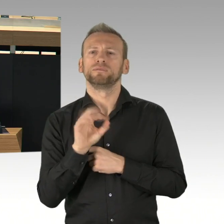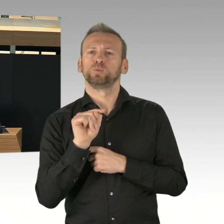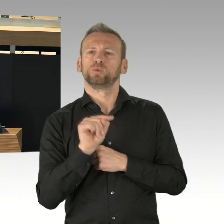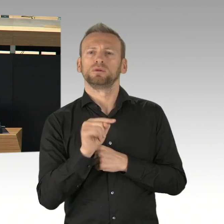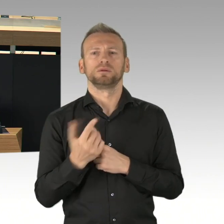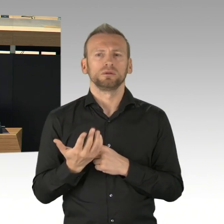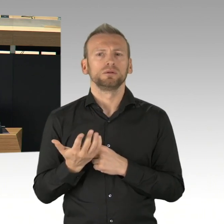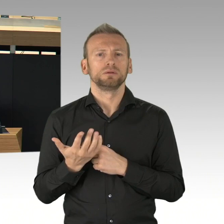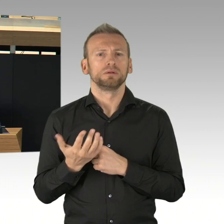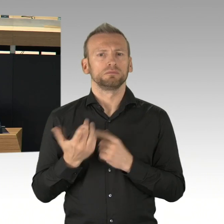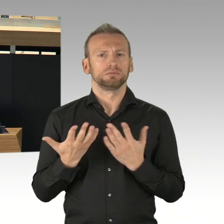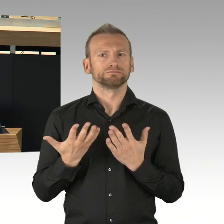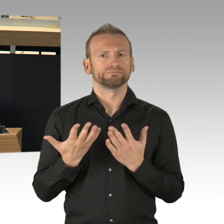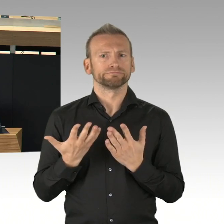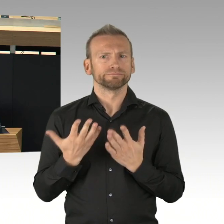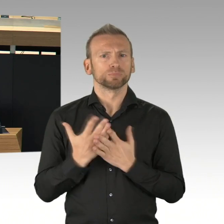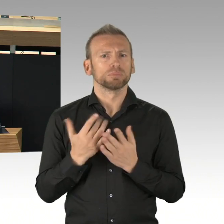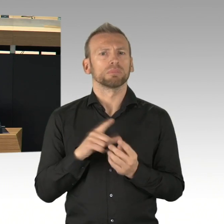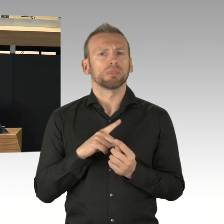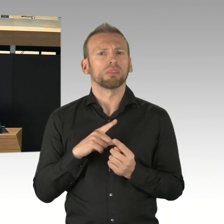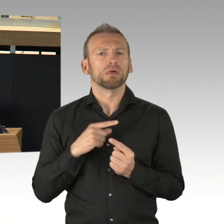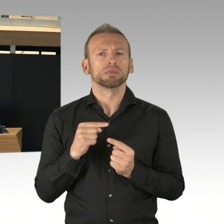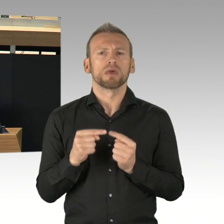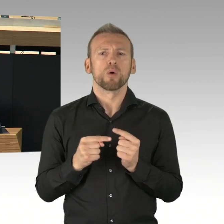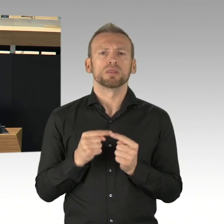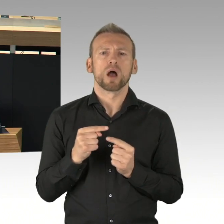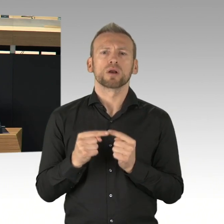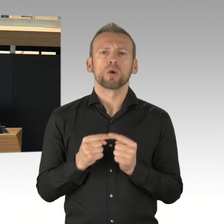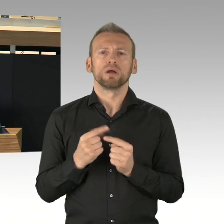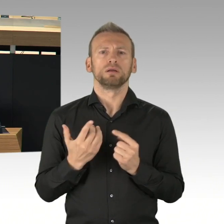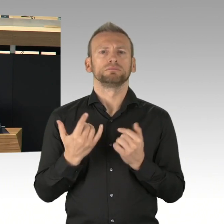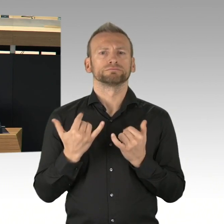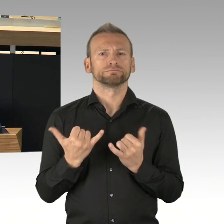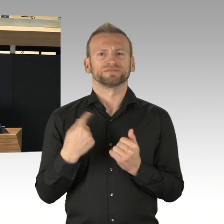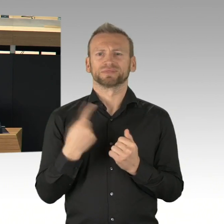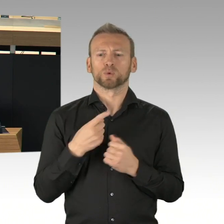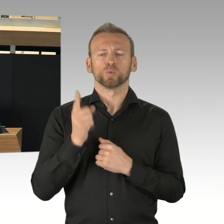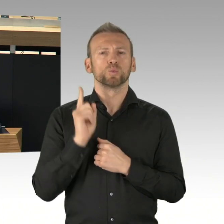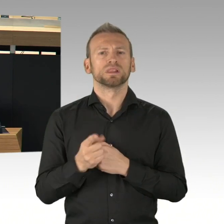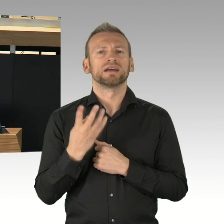Wer auf der einen Seite mittel- und langfristig 194 000 Wohnungen bauen muss und will, der braucht auch Sofortmaßnahmen.